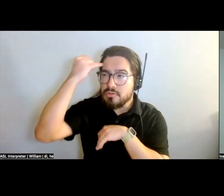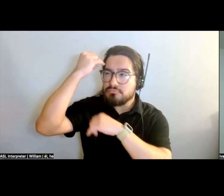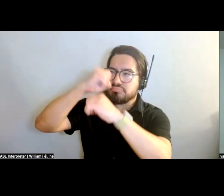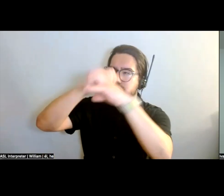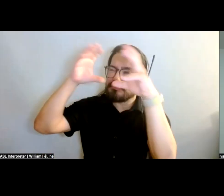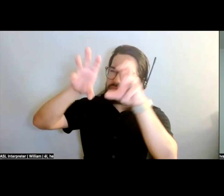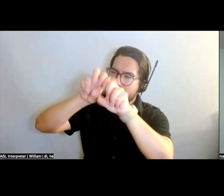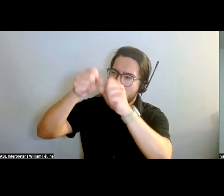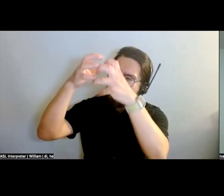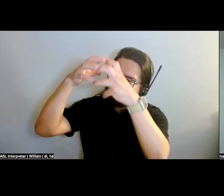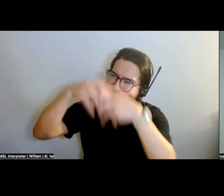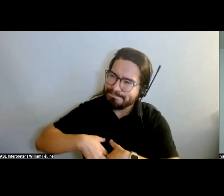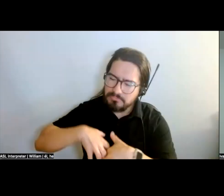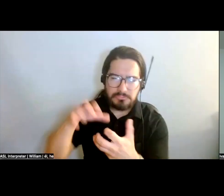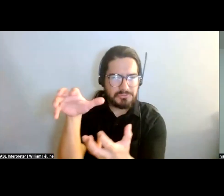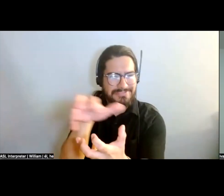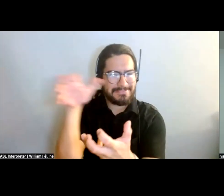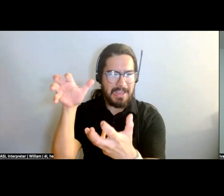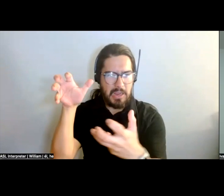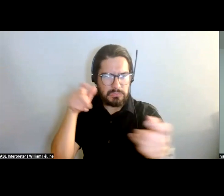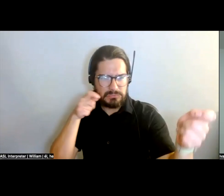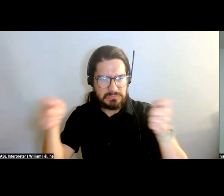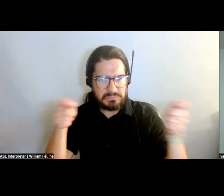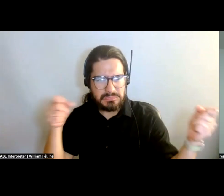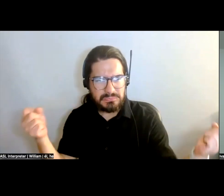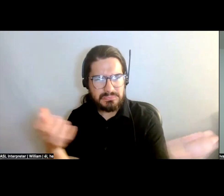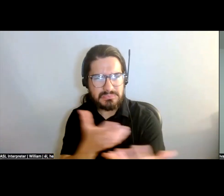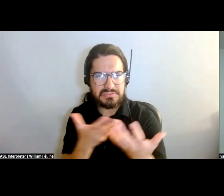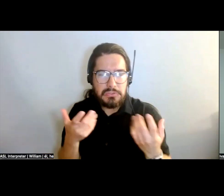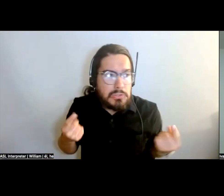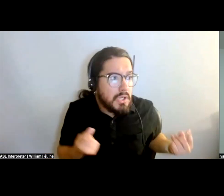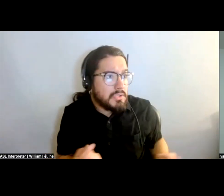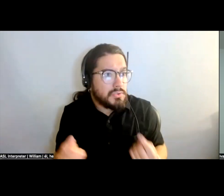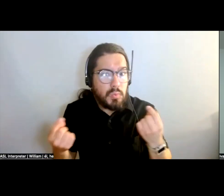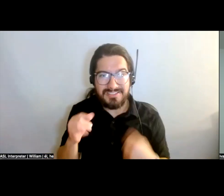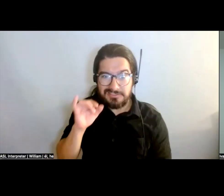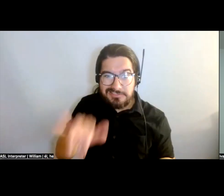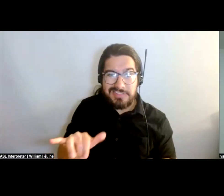y la incertidumbre es la reina ¿Y qué haremos con tanta ceniza?